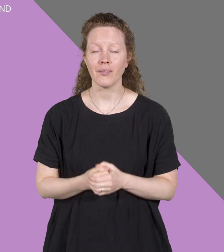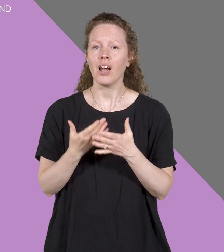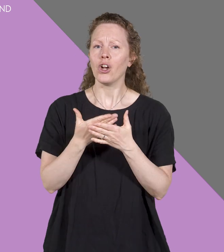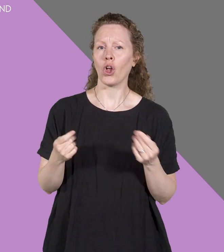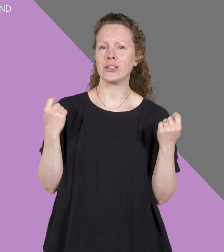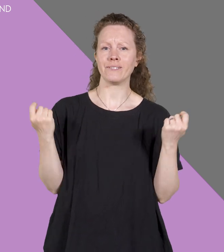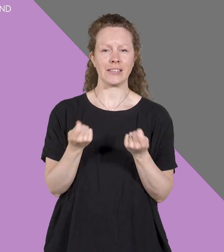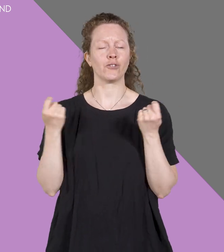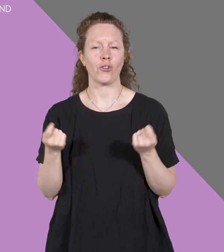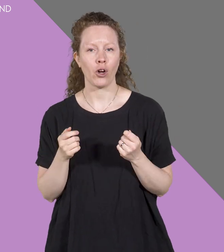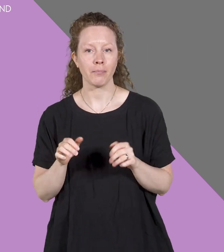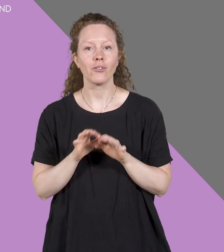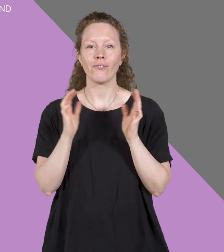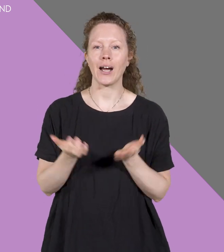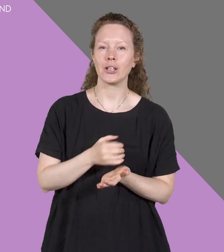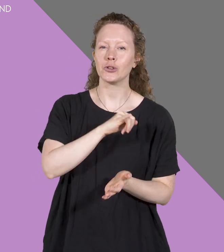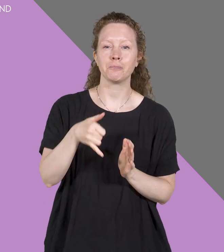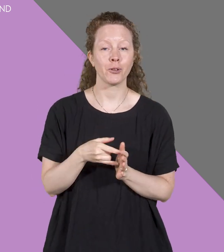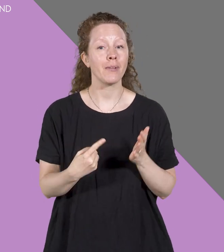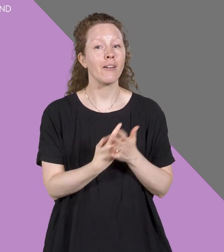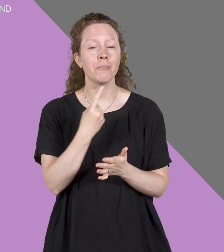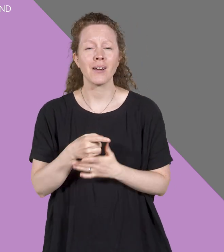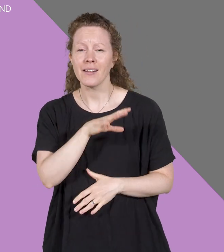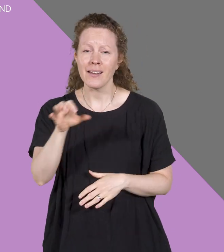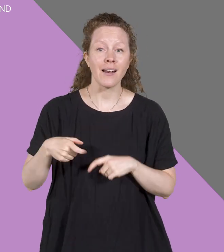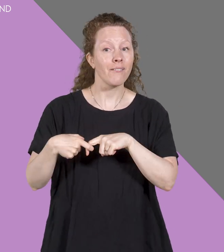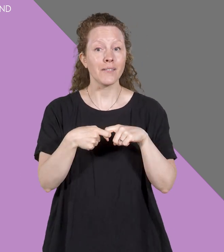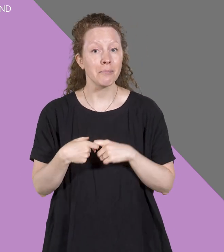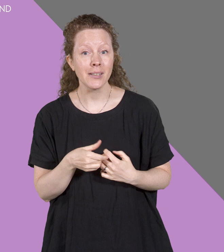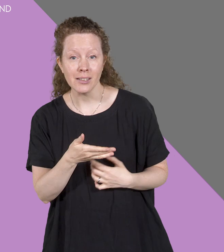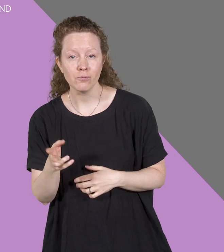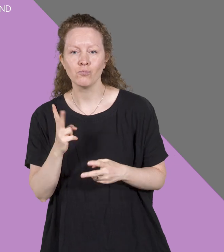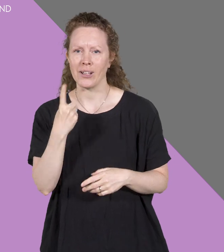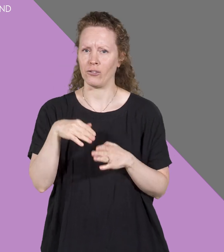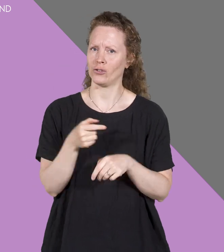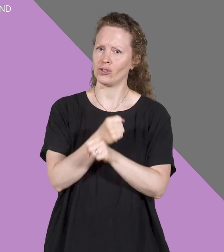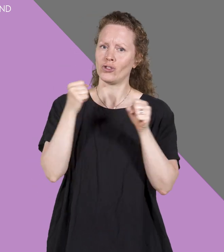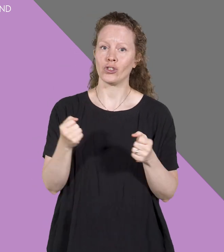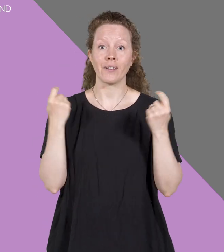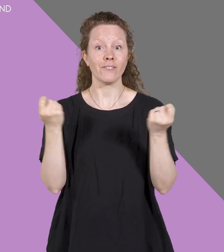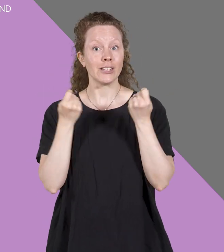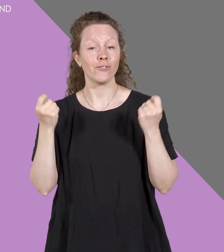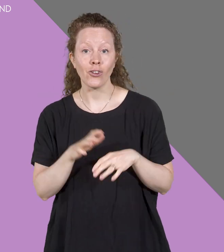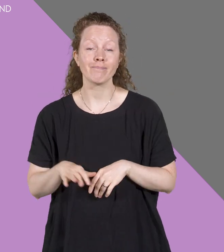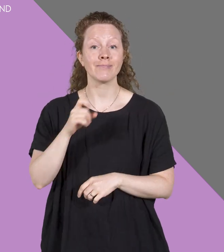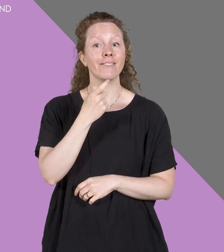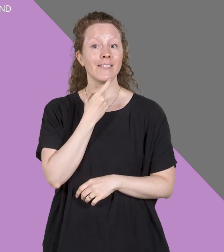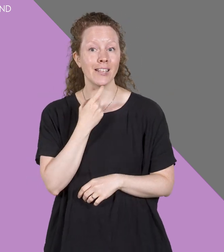Gratisfestivalen Världen i byn för hela familjen, - som är en av hela Finlands största festivaler, -